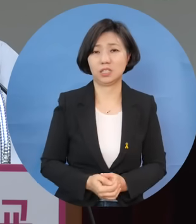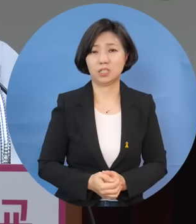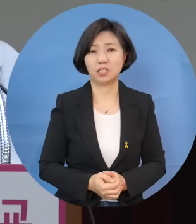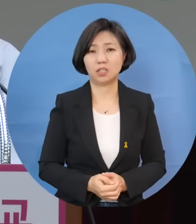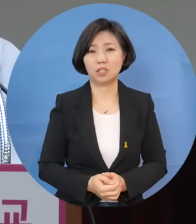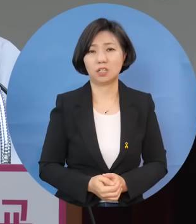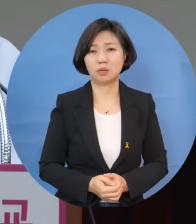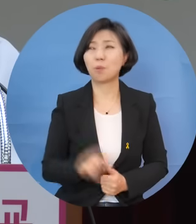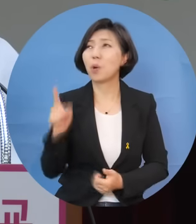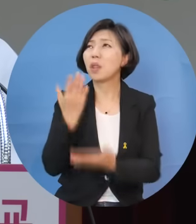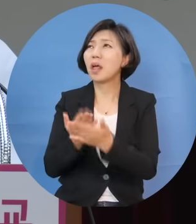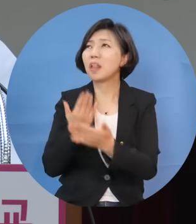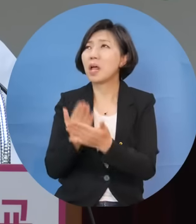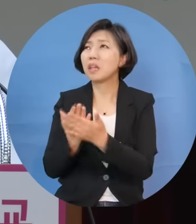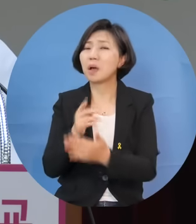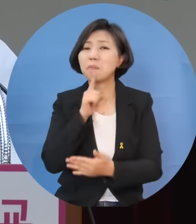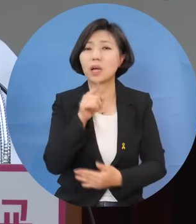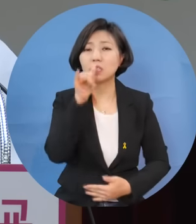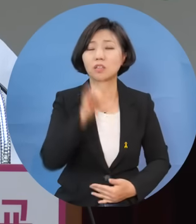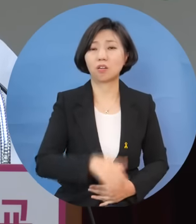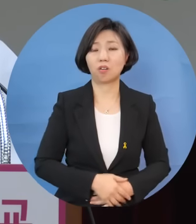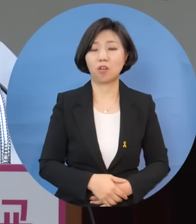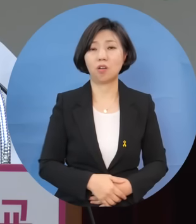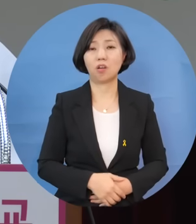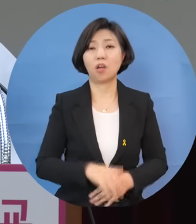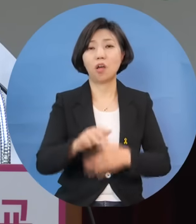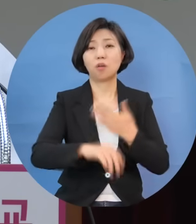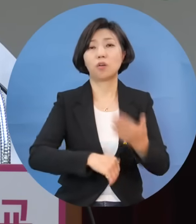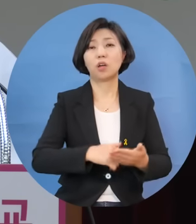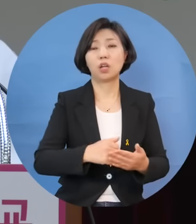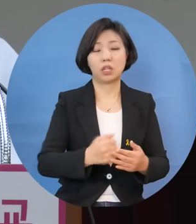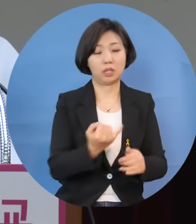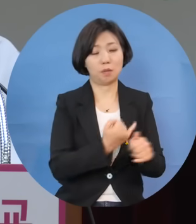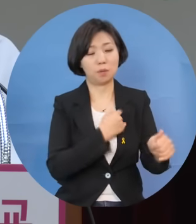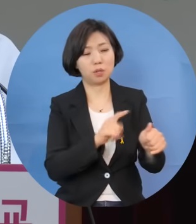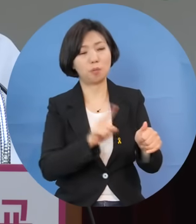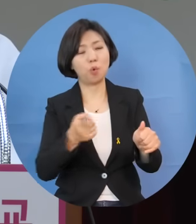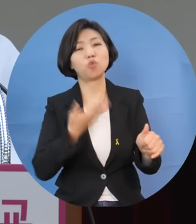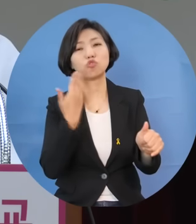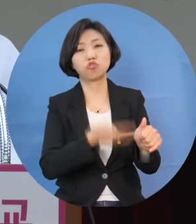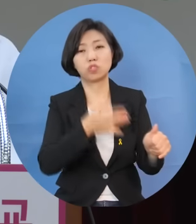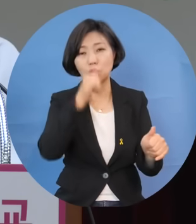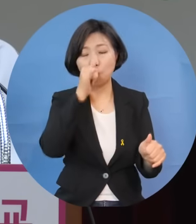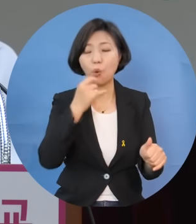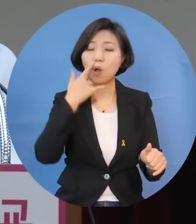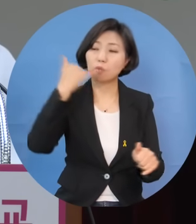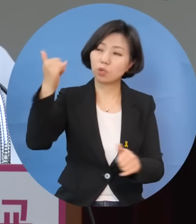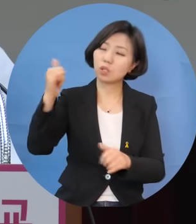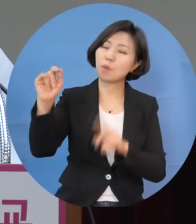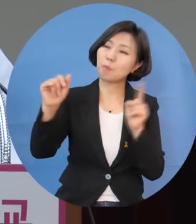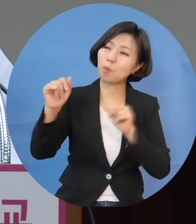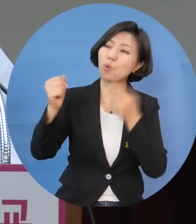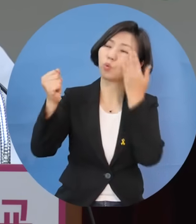그러니까 여러분들이 무언가, 남편에게 뭐라도 조금 해주고, 아이들한테도 조금 해주고, 부모님께도 조금 해주고,